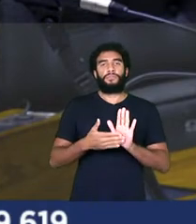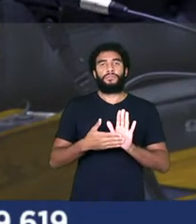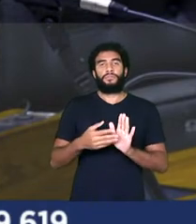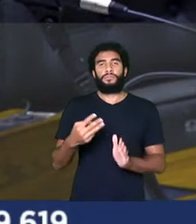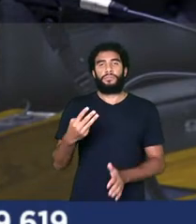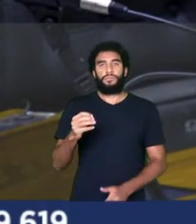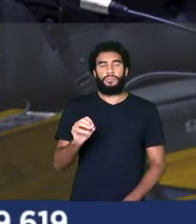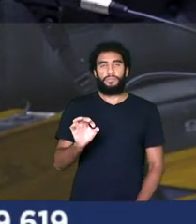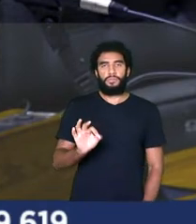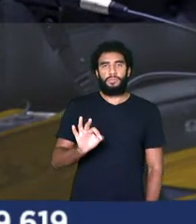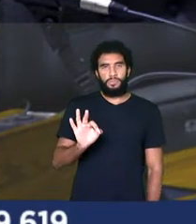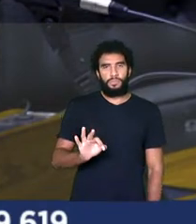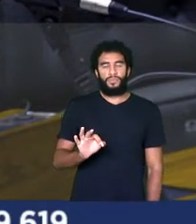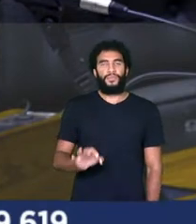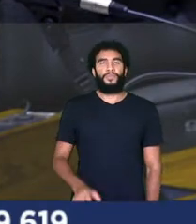APRESENTAMOS AQUI UMA EMENDA